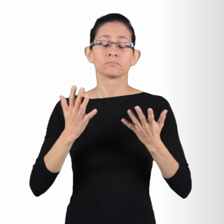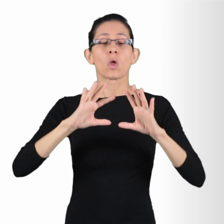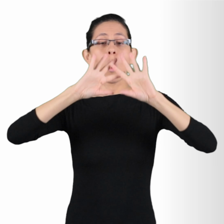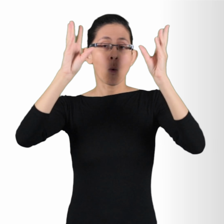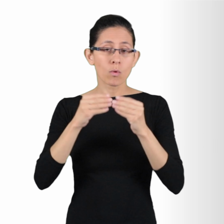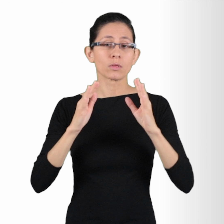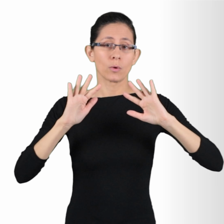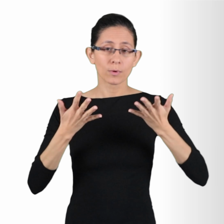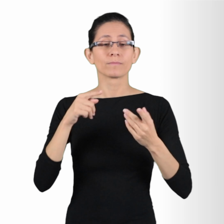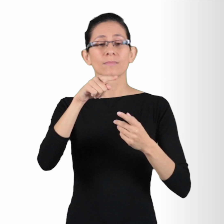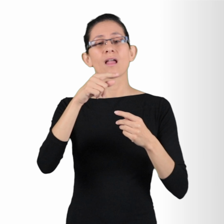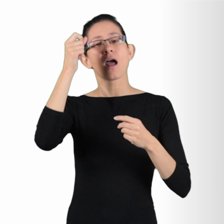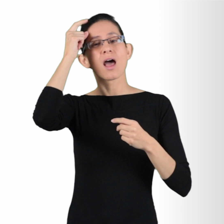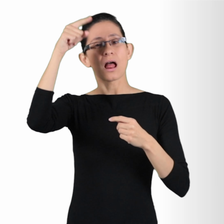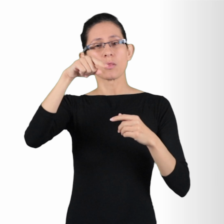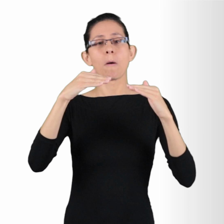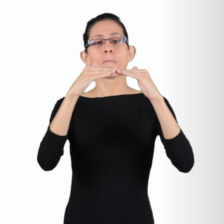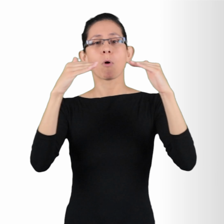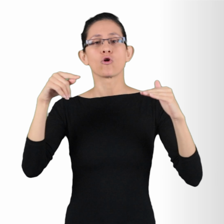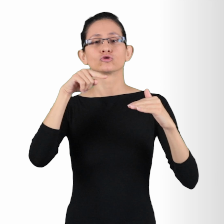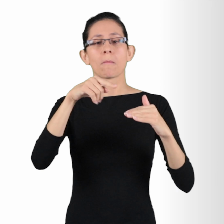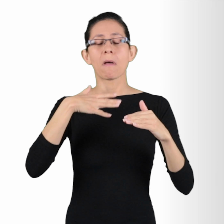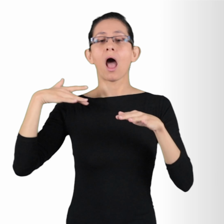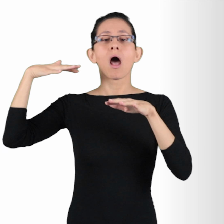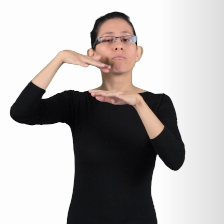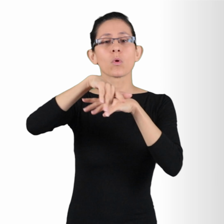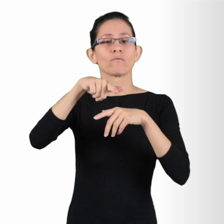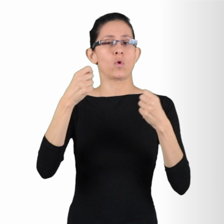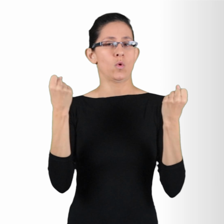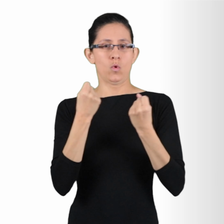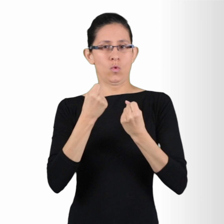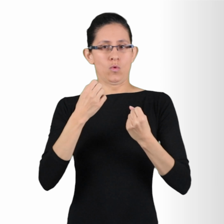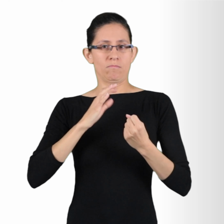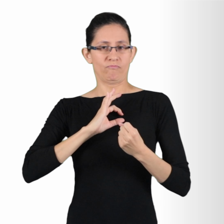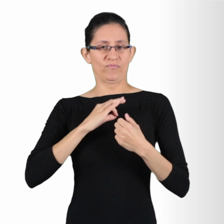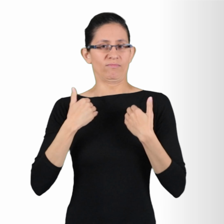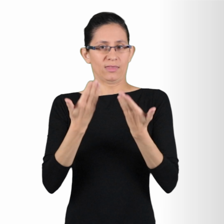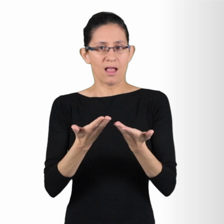Czyli na ogólny poziom intelektualny mamy ogromny wpływ,